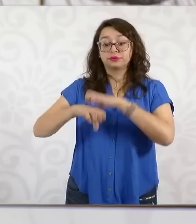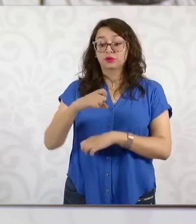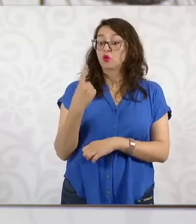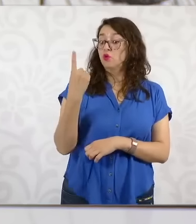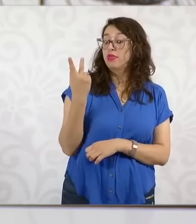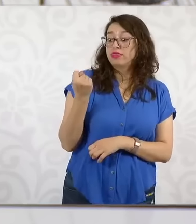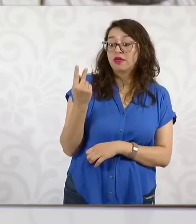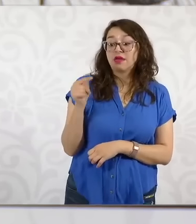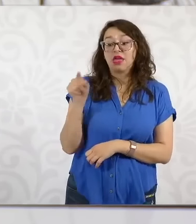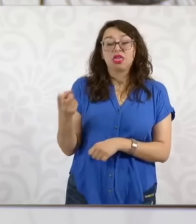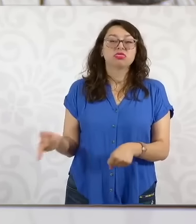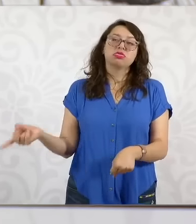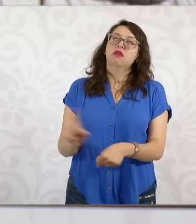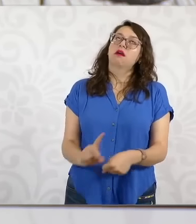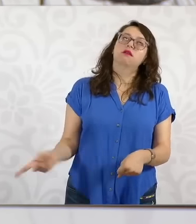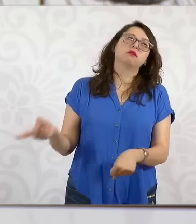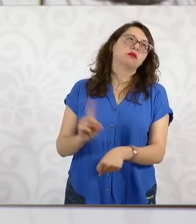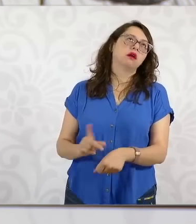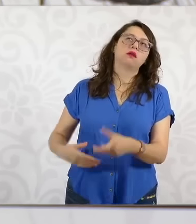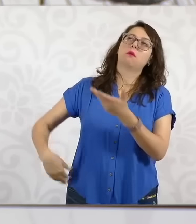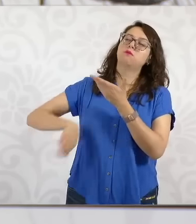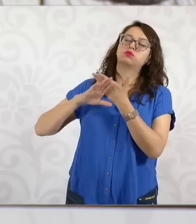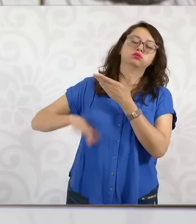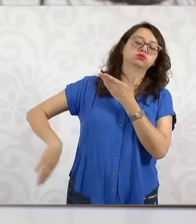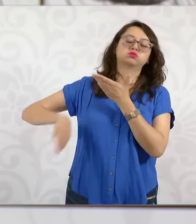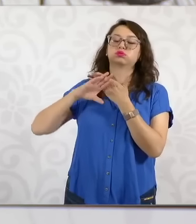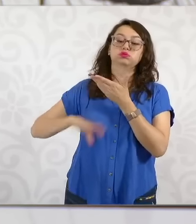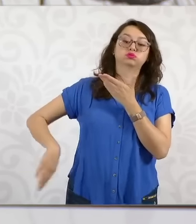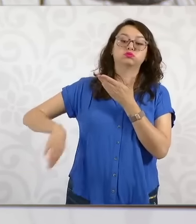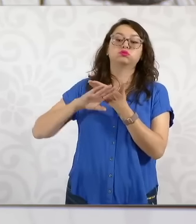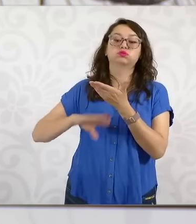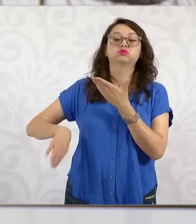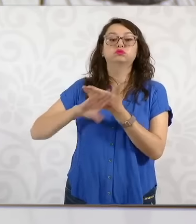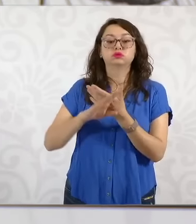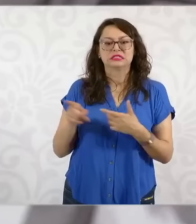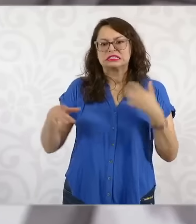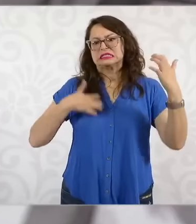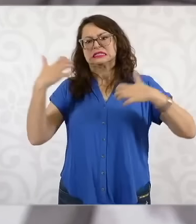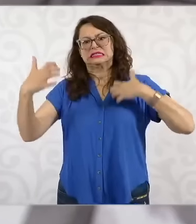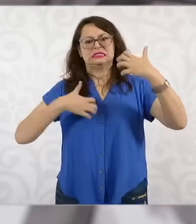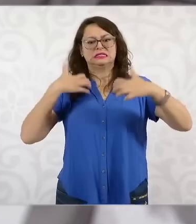los días saca cosas contra nosotros. ¿Qué pasó? ¿Por qué está tan enojado? Pues porque tuvo que